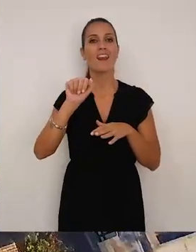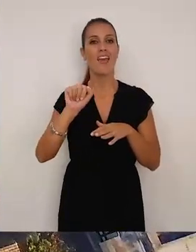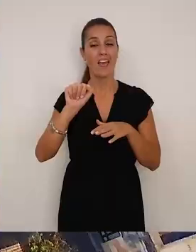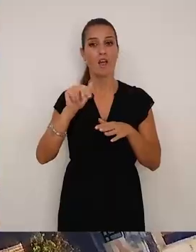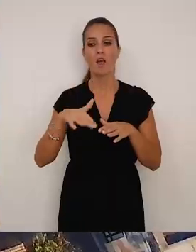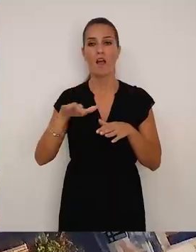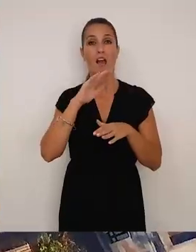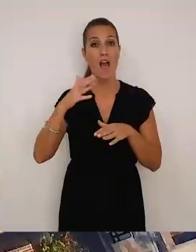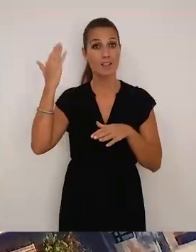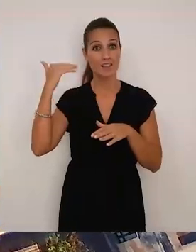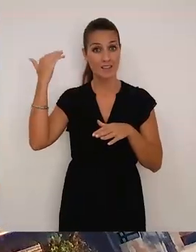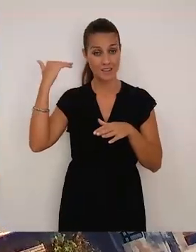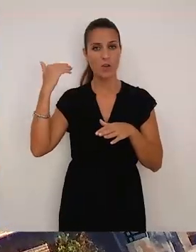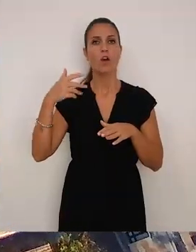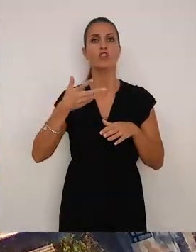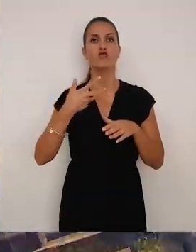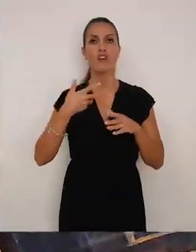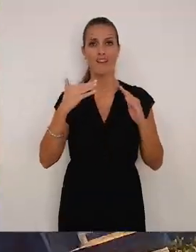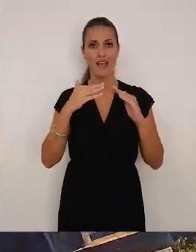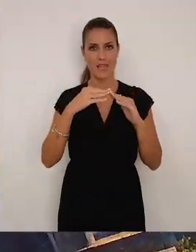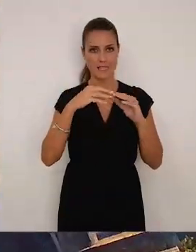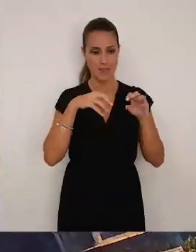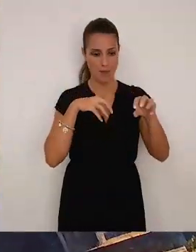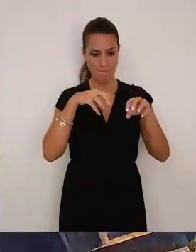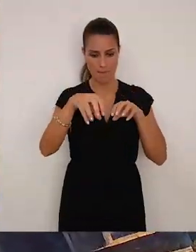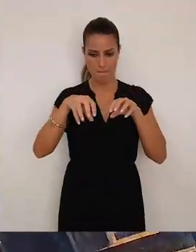impianto conserva ancora uno schema geometrico a scacchiera.